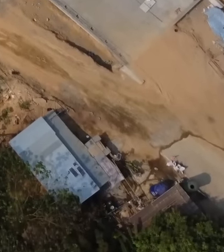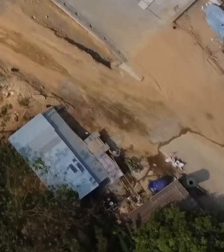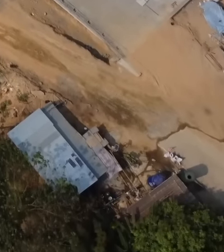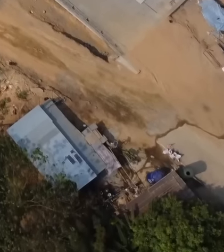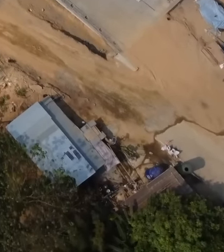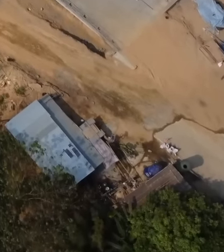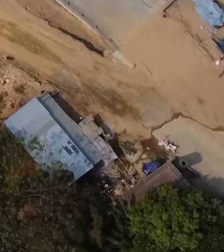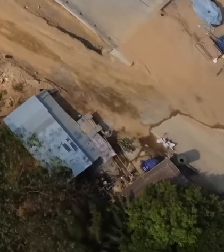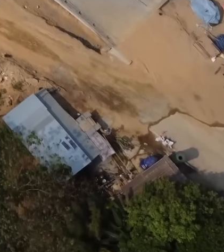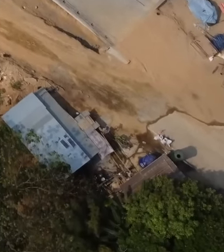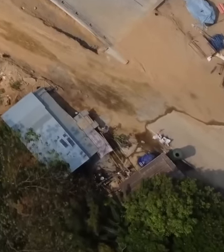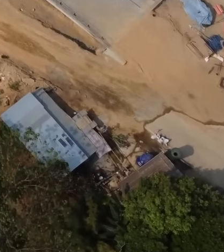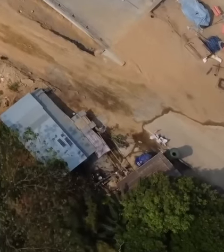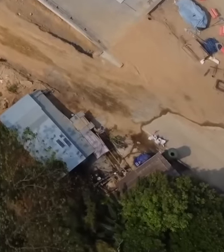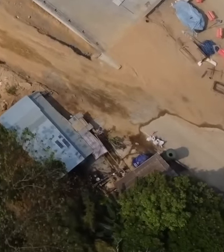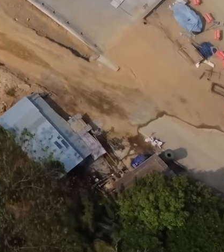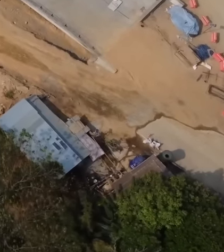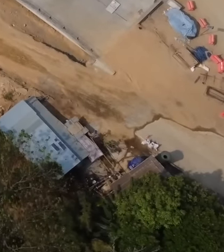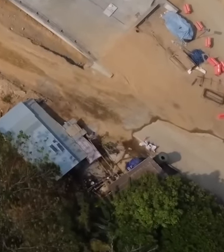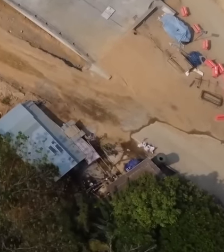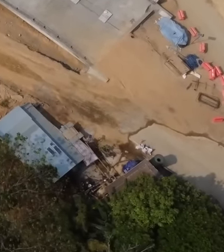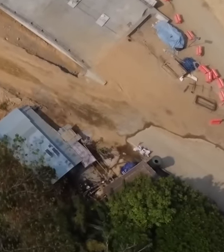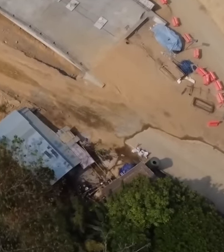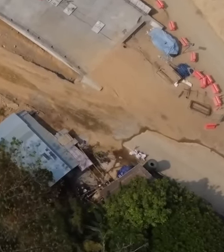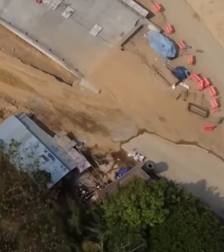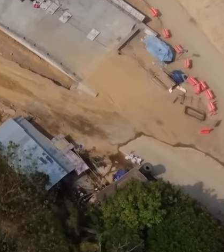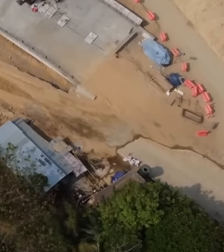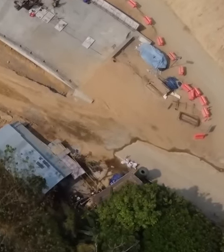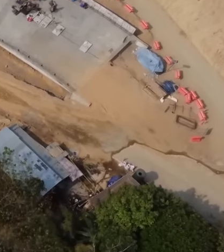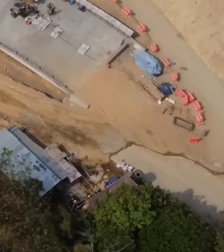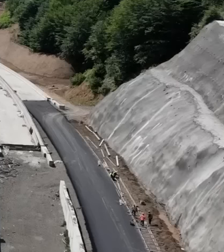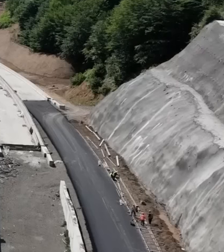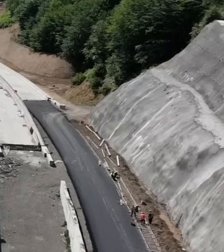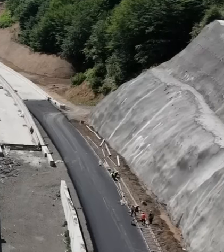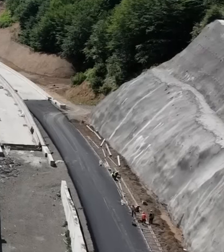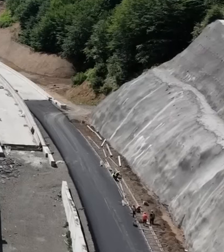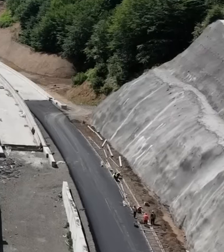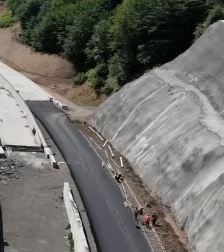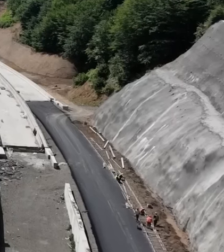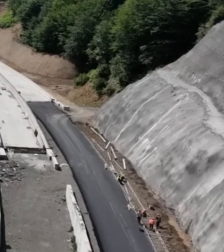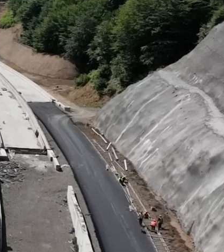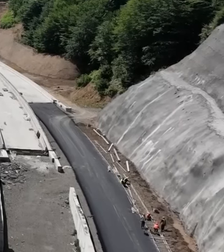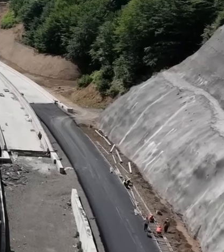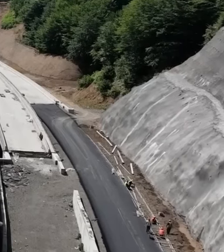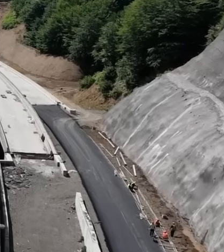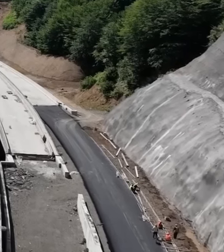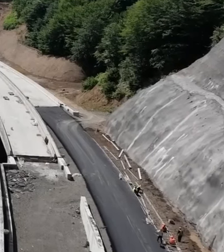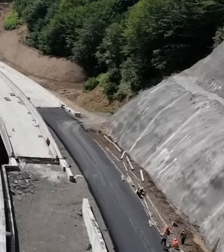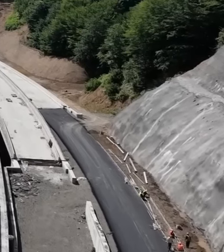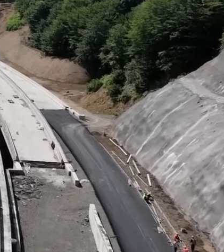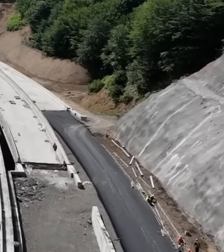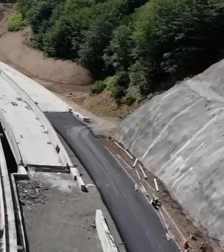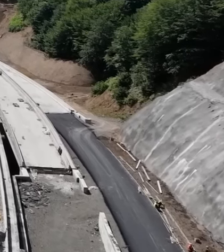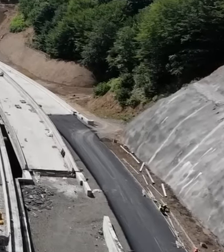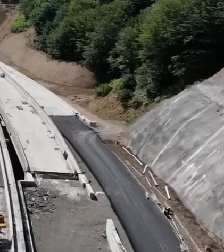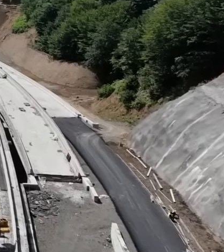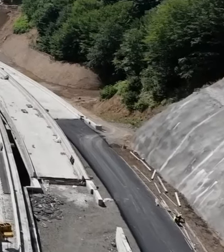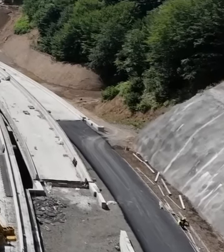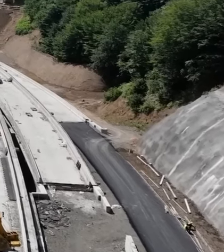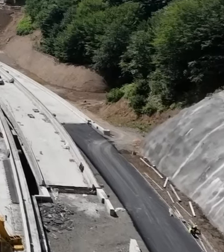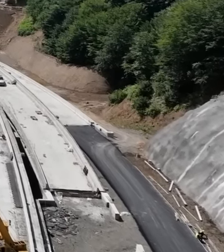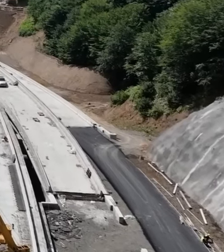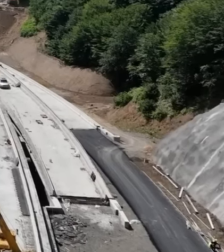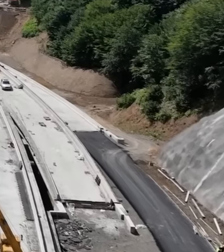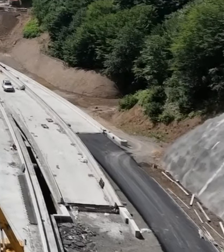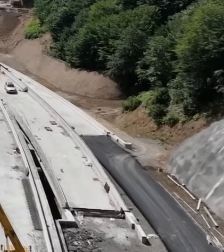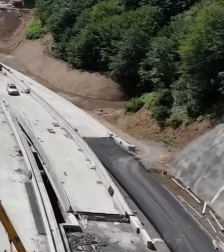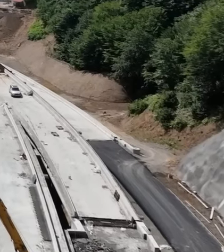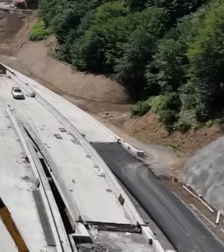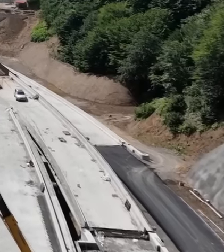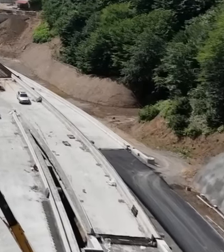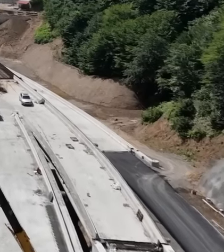no cabe la menor duda, los tiempos, para bien de todos los mexicanos, ya cambiaron.